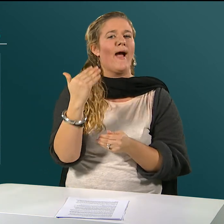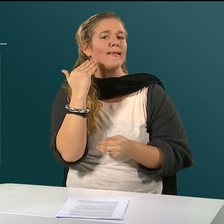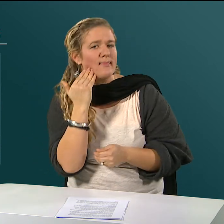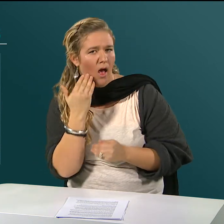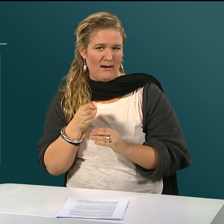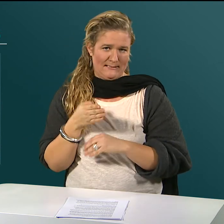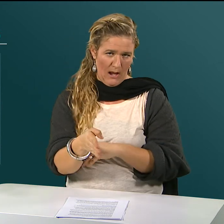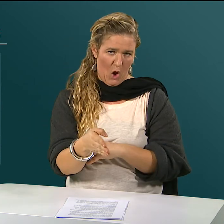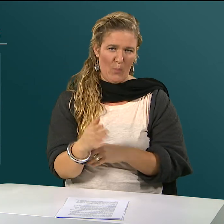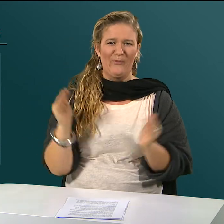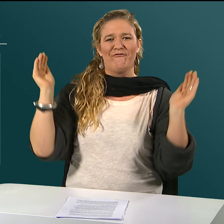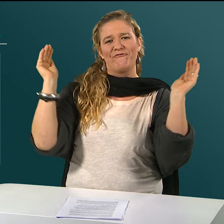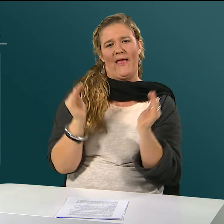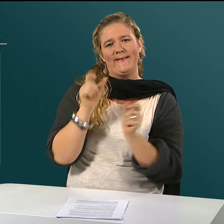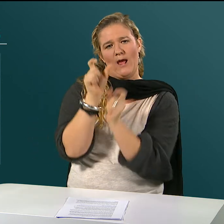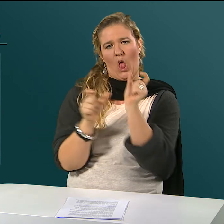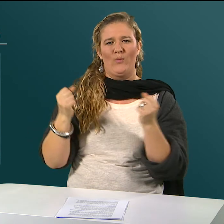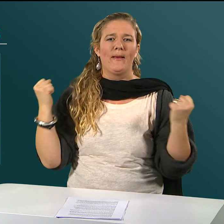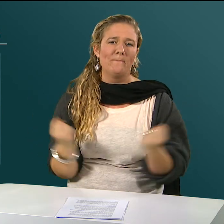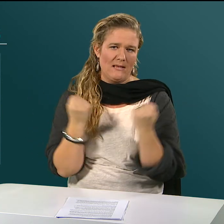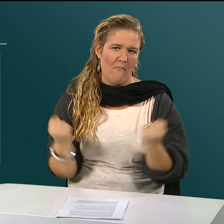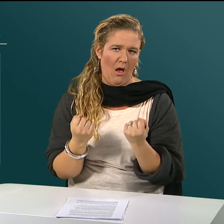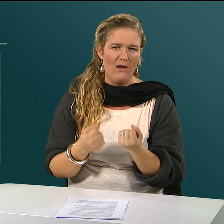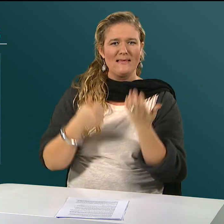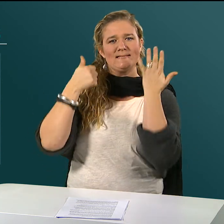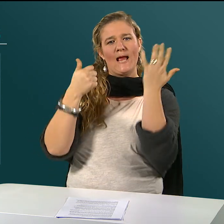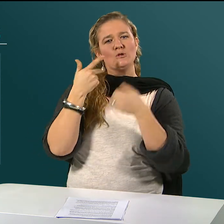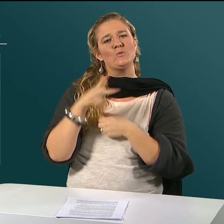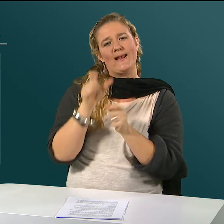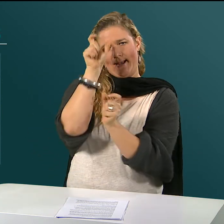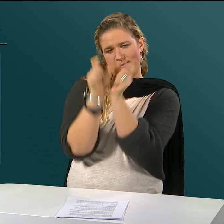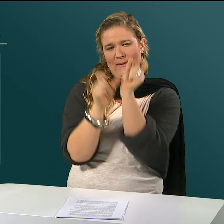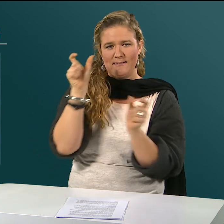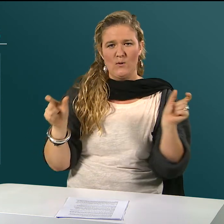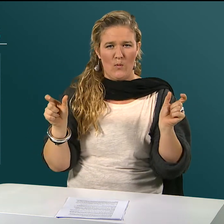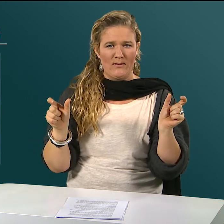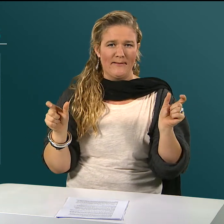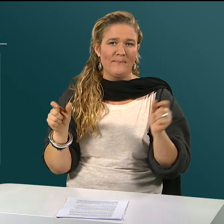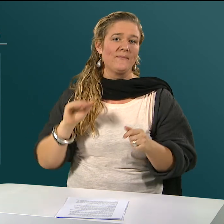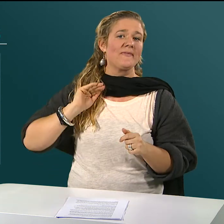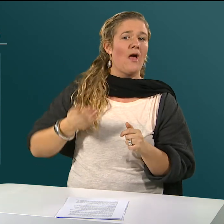Am zweiten Tag fand der Slalom statt, an dem weniger, nur noch 36 Rennfahrer teilnahmen.